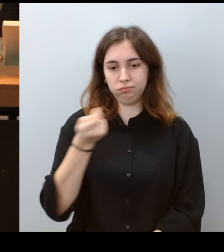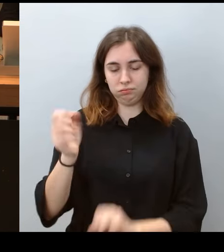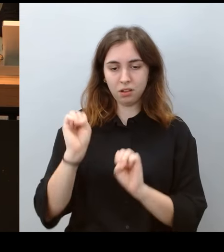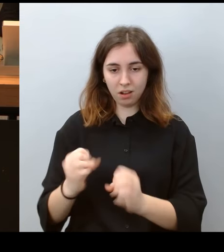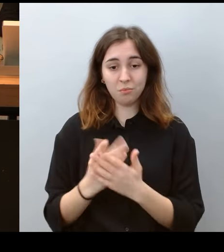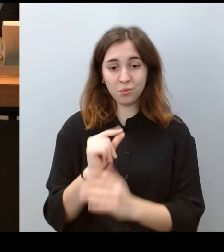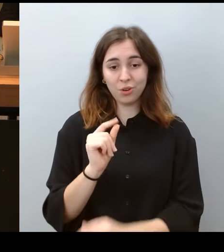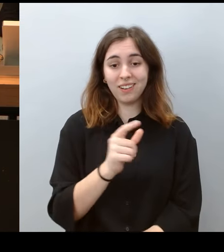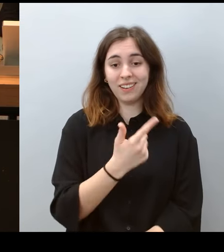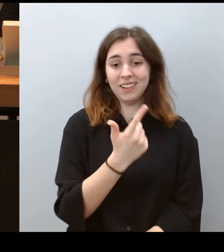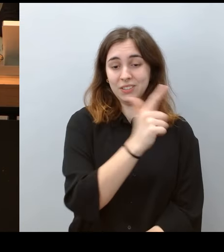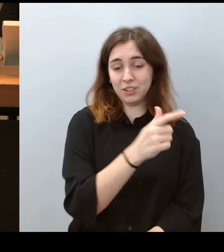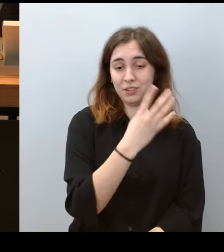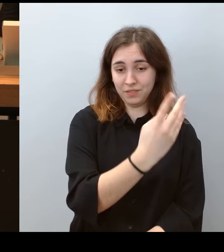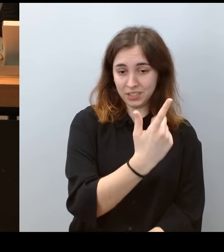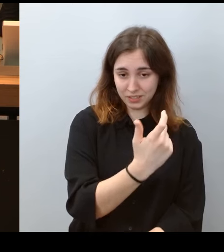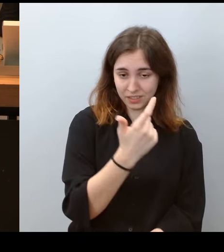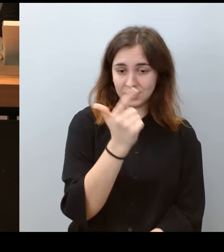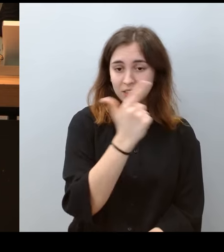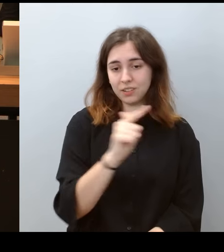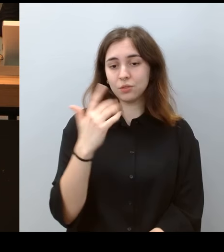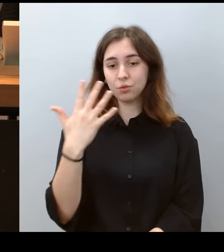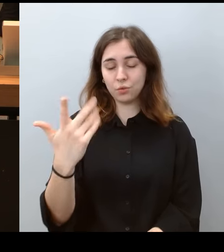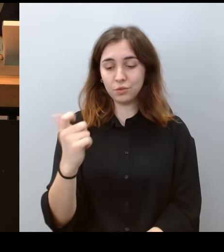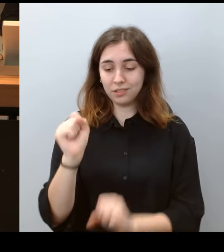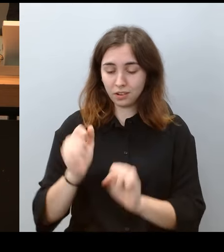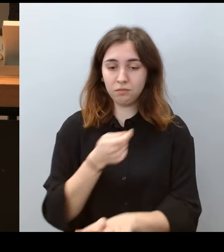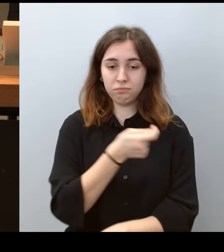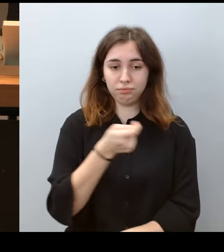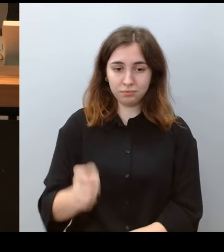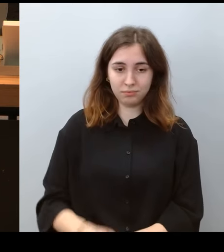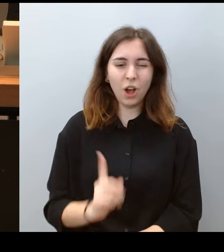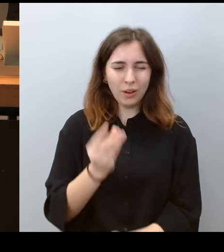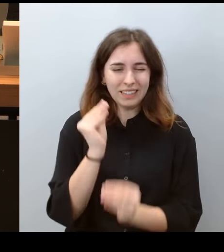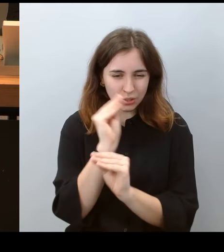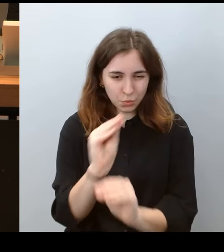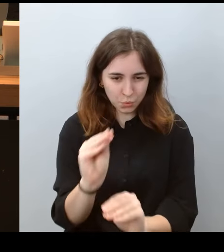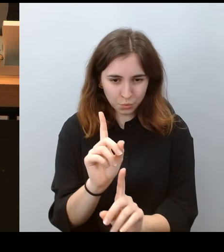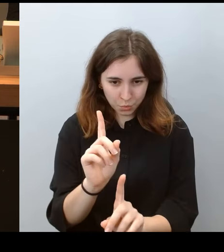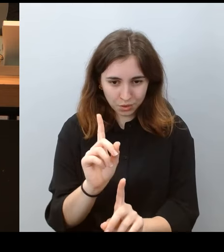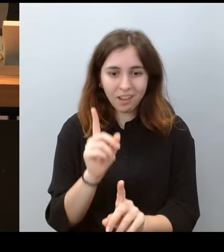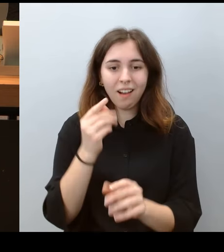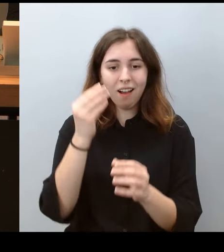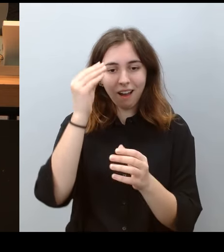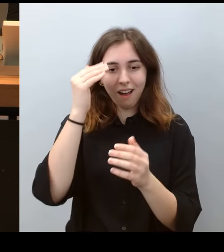Und mir sei noch der Hinweis gestattet, dass bei den Haushaltsanmeldungen der alten Senatsverwaltung nur eine